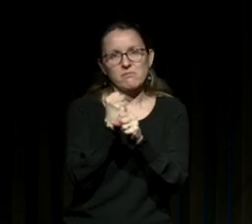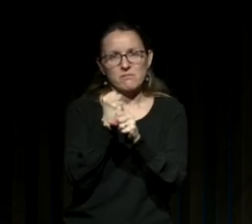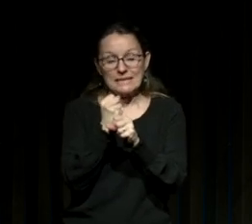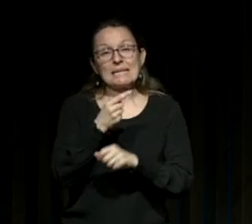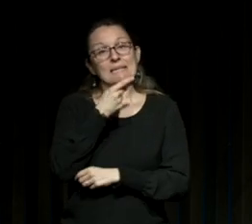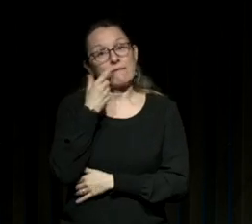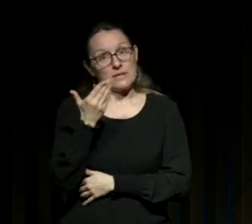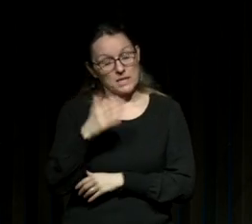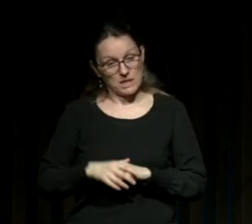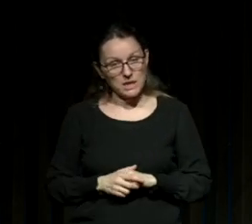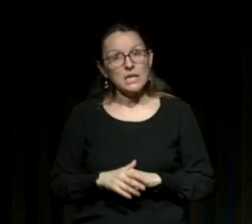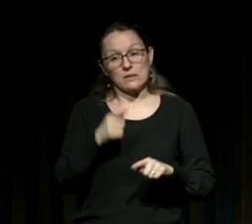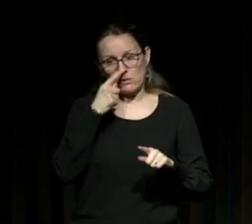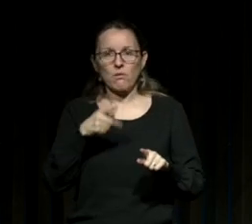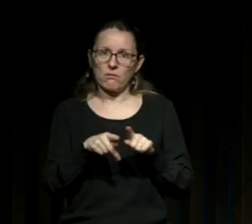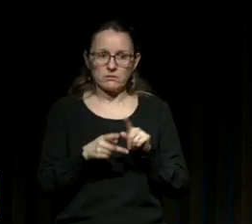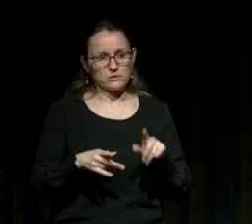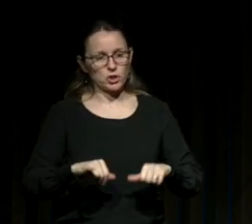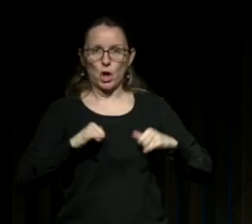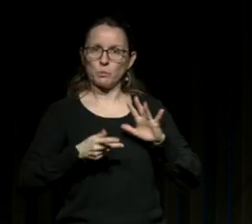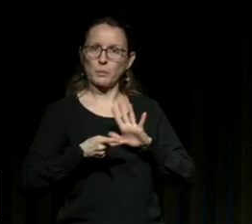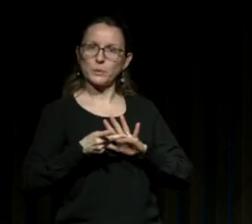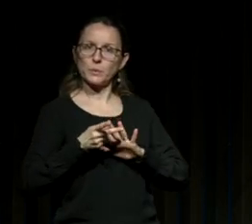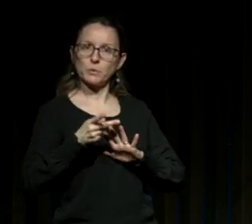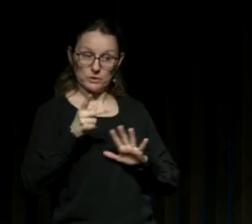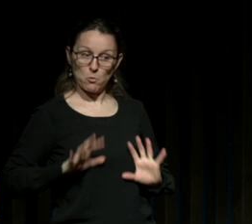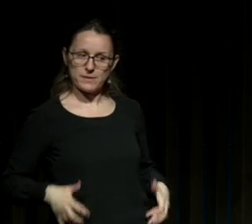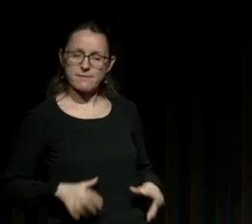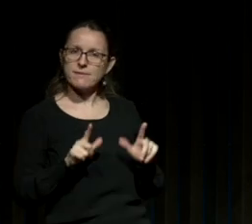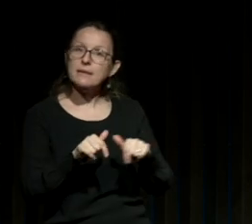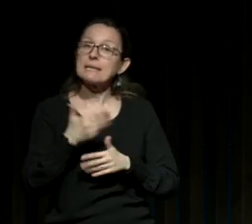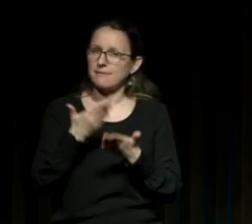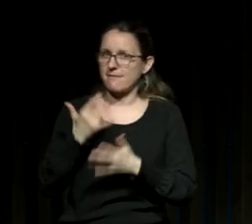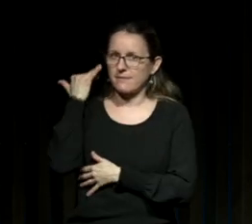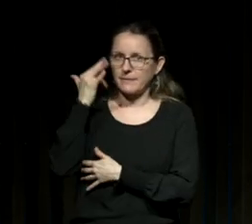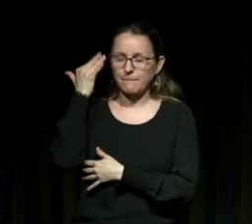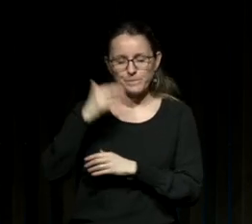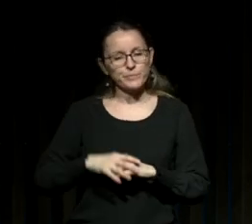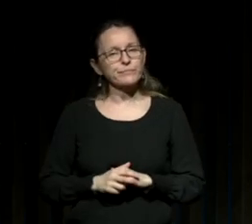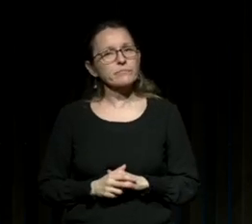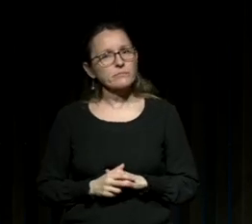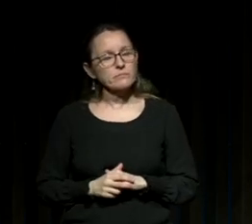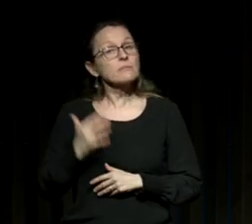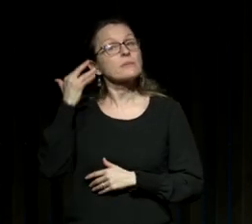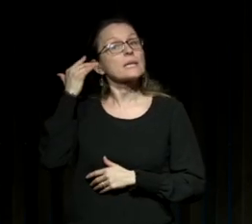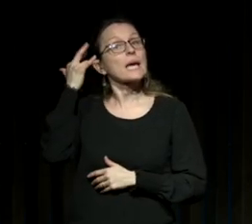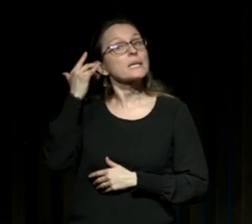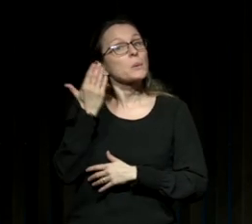plus en plus jeunes et ça c'est préoccupant ce qui est préoccupant également ce sont les prévisions